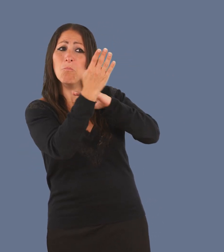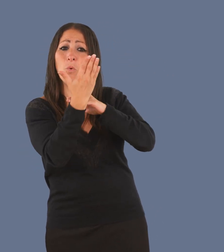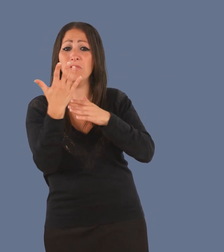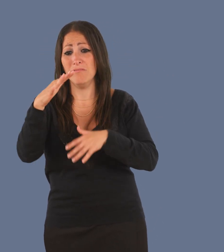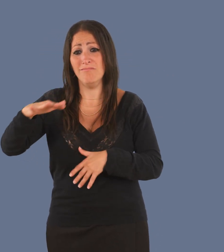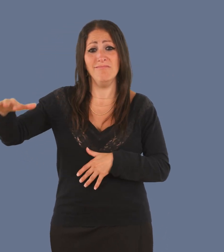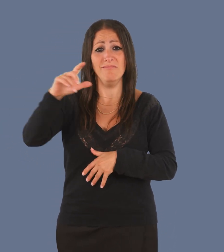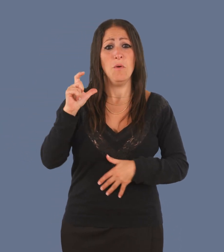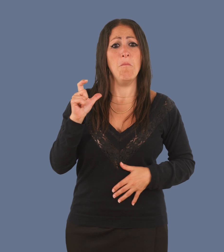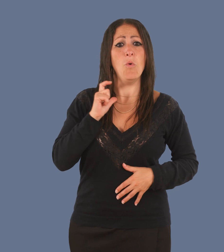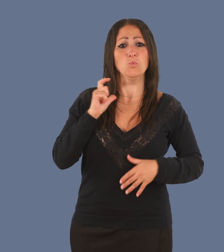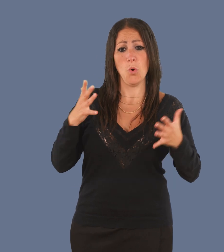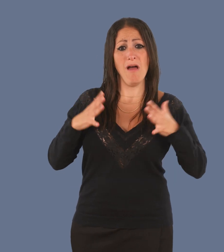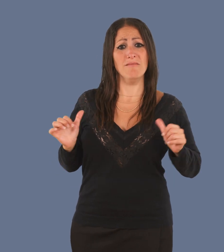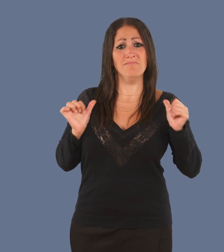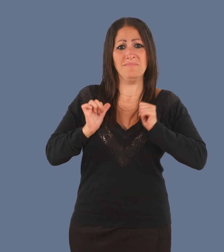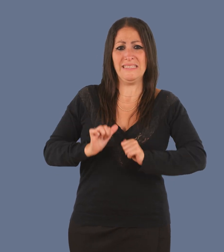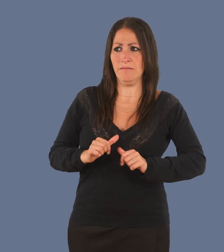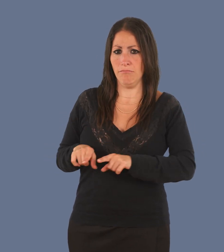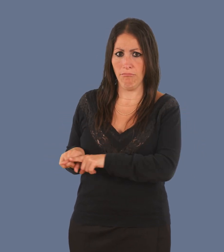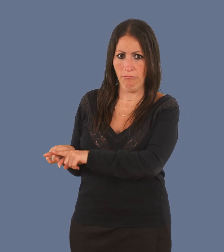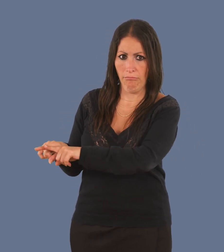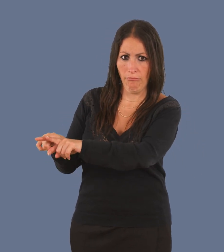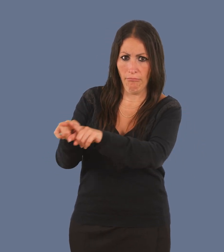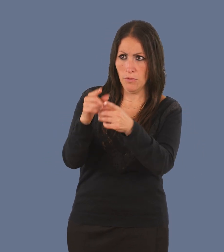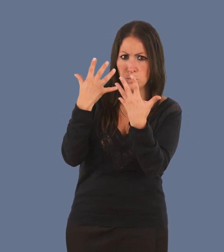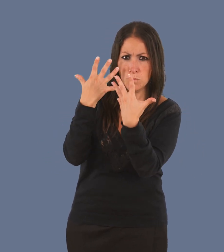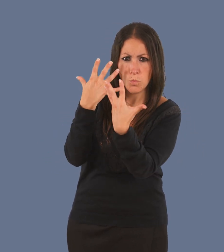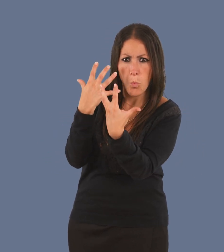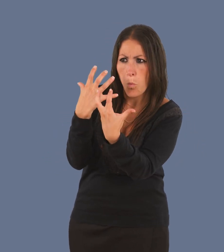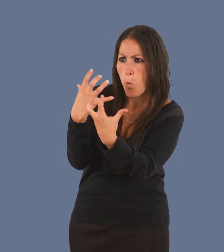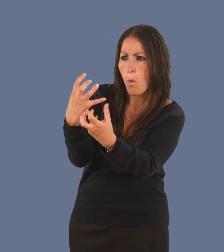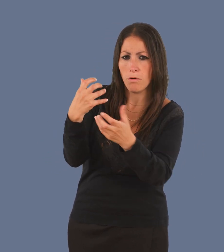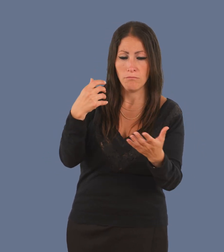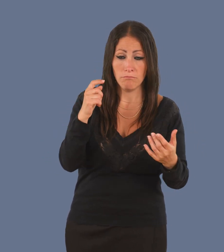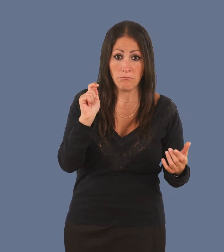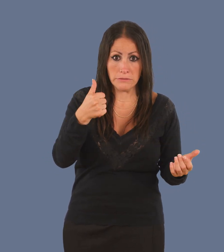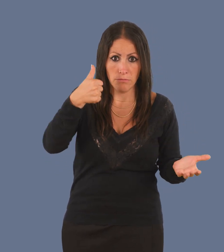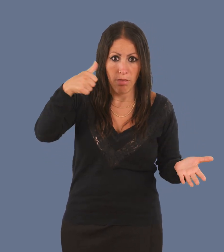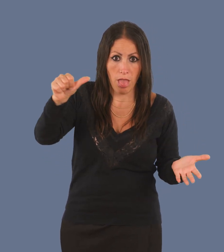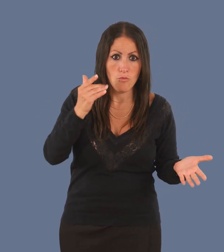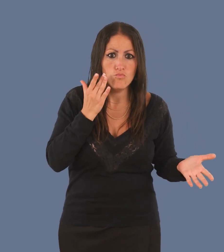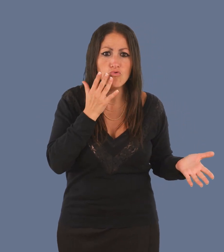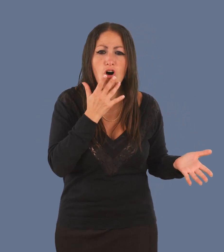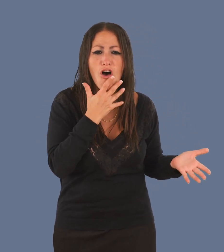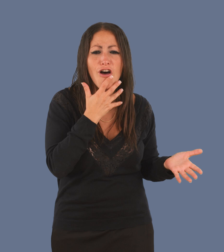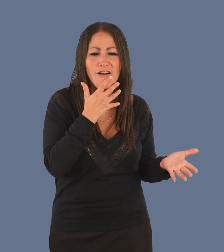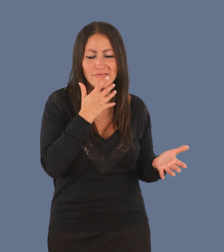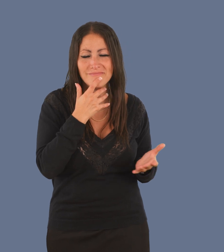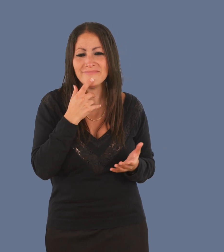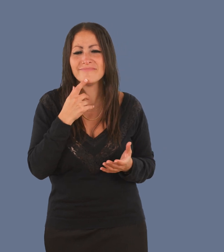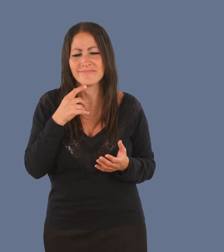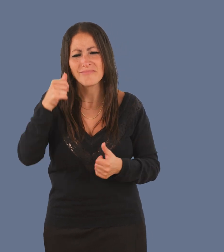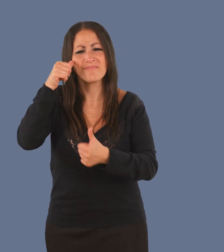il met l’accent sur l’uniformité du vestiaire bourgeois, sombre et quasi monochrome